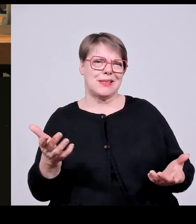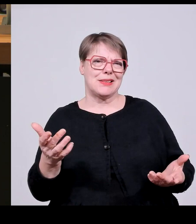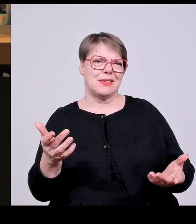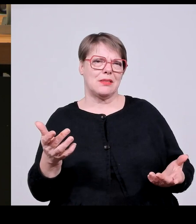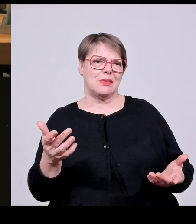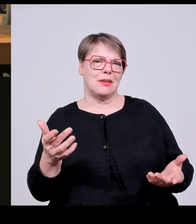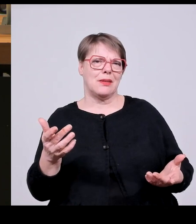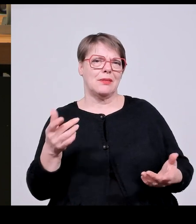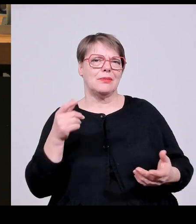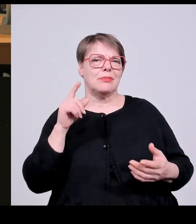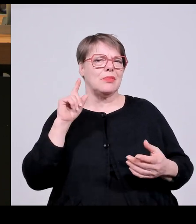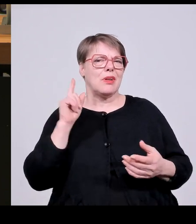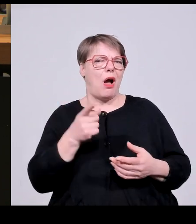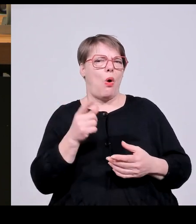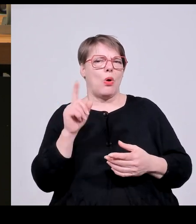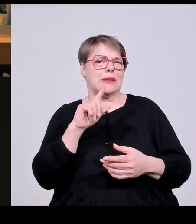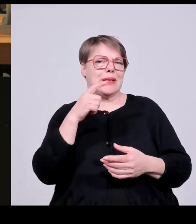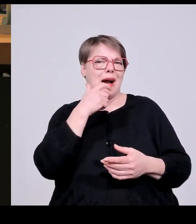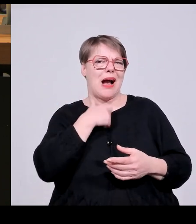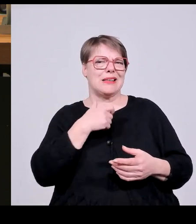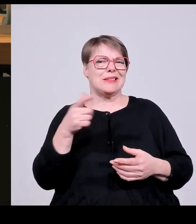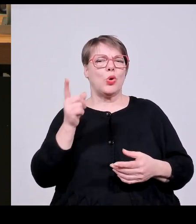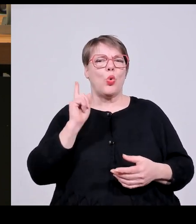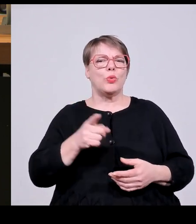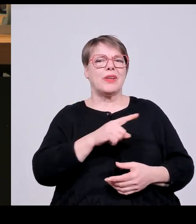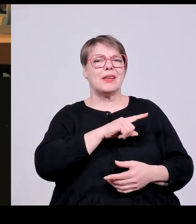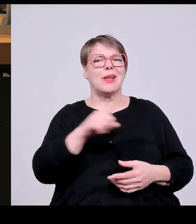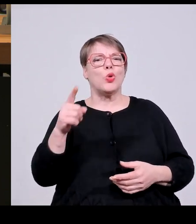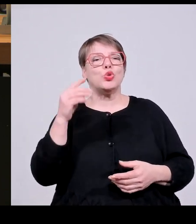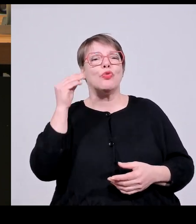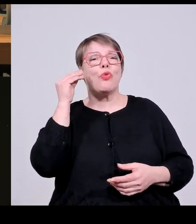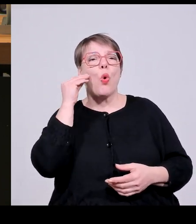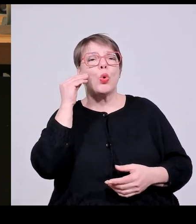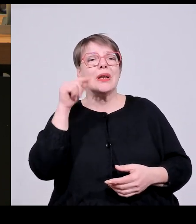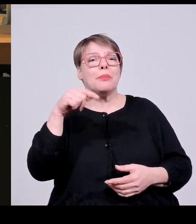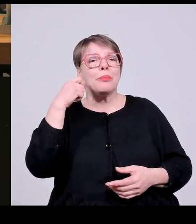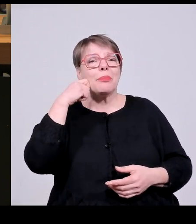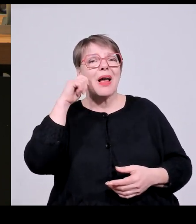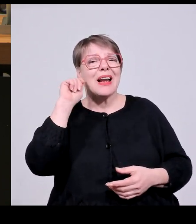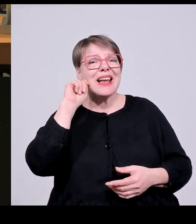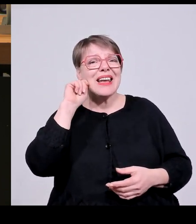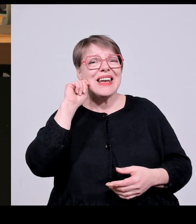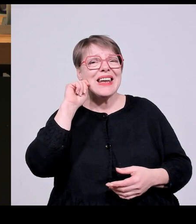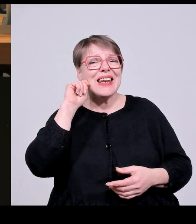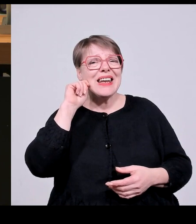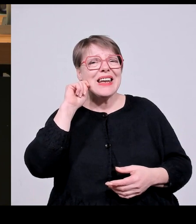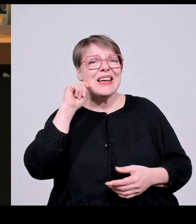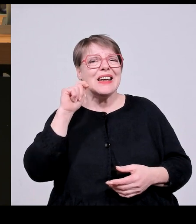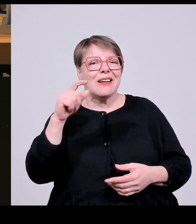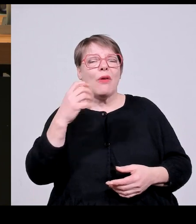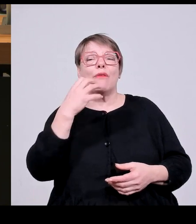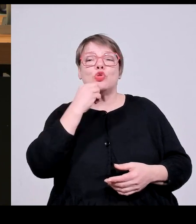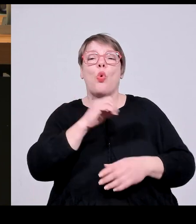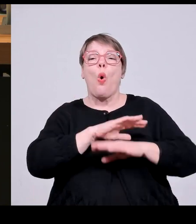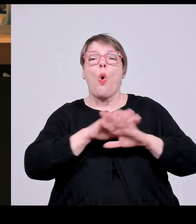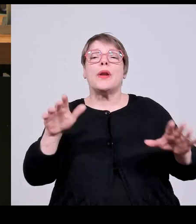Und das ist hier verlangt worden wegen einer kleinen Fußgängerzone. Aber bei Hunderttausenden Wohnung wollen sie auf die Bürgerbeteiligung verzichten? Sie müssen aufpassen,